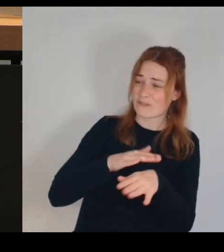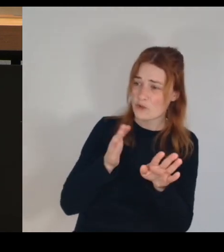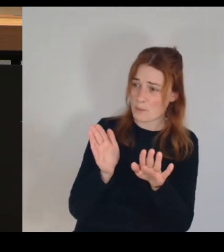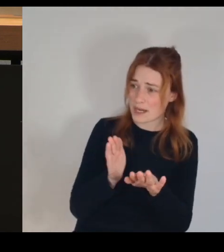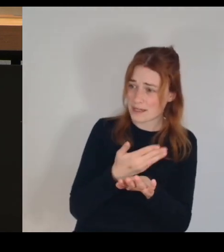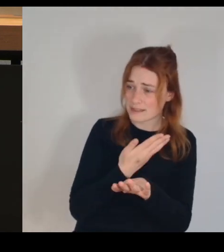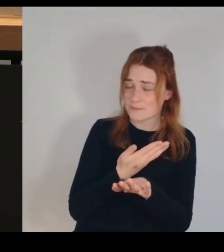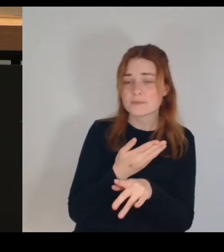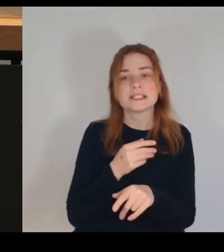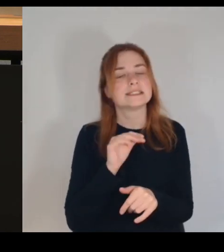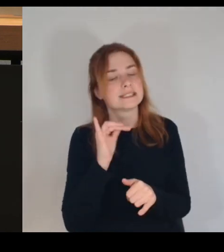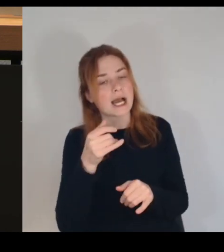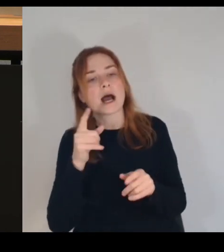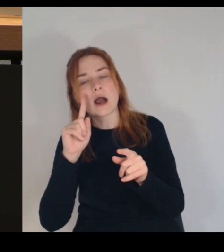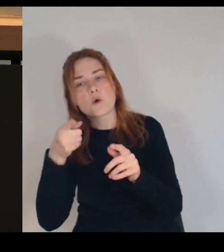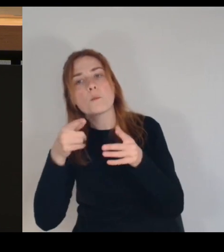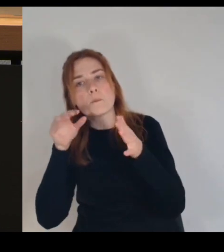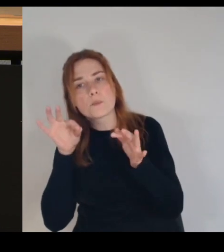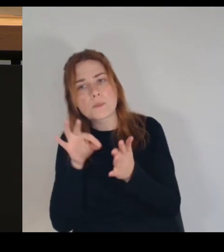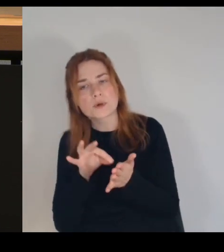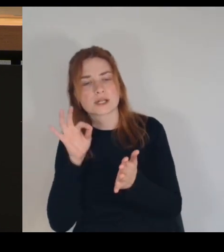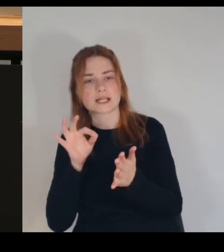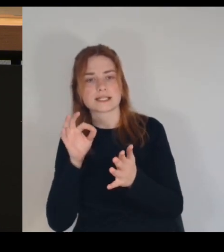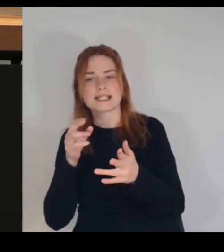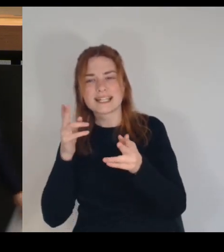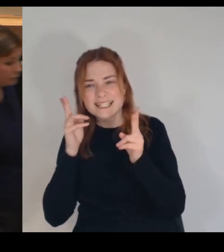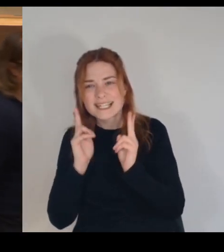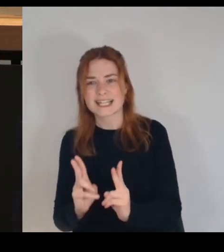Und dafür glaube ich, haben wir noch einiges zu tun. Vielen Dank.